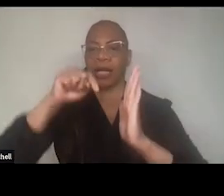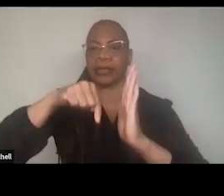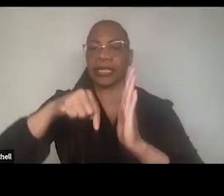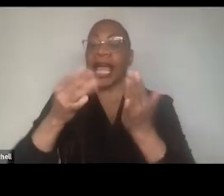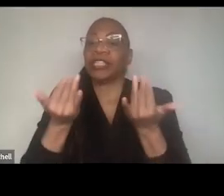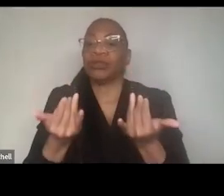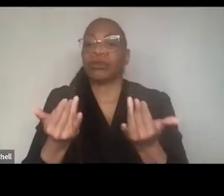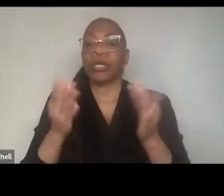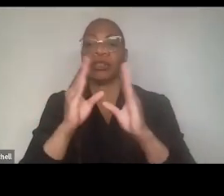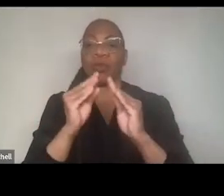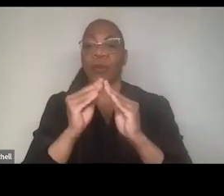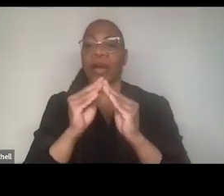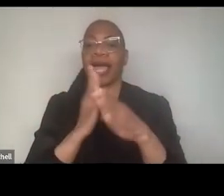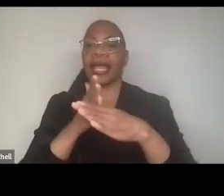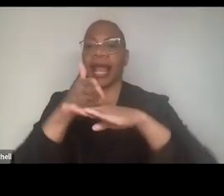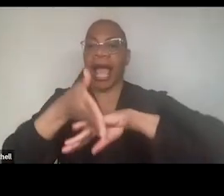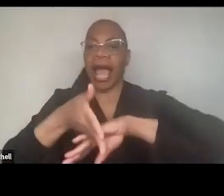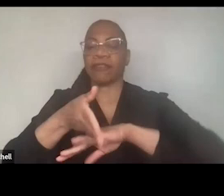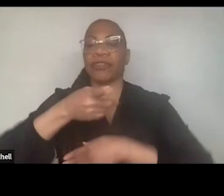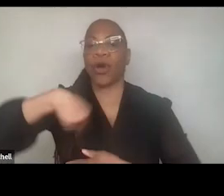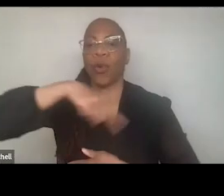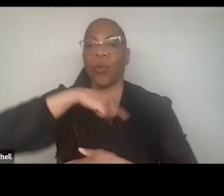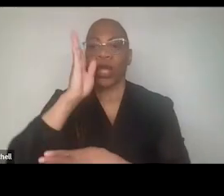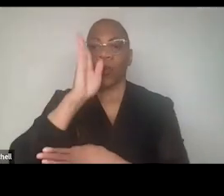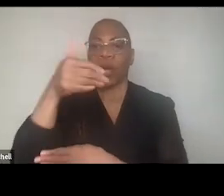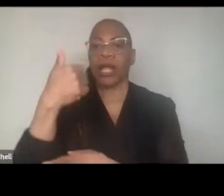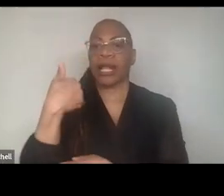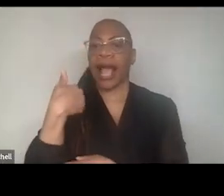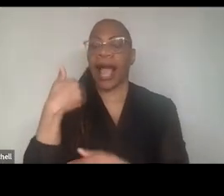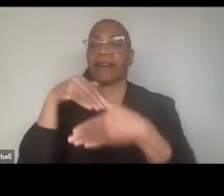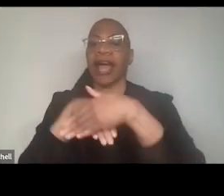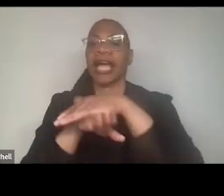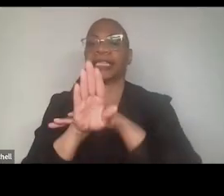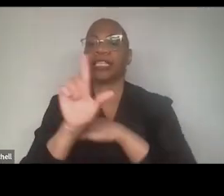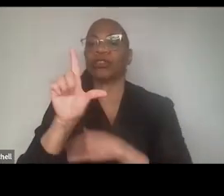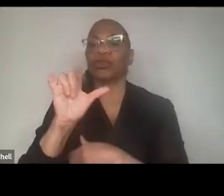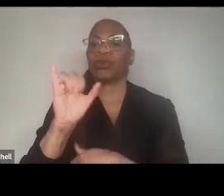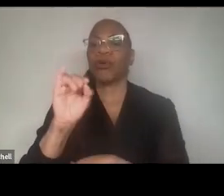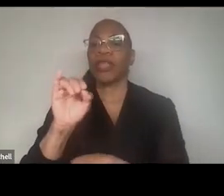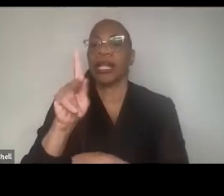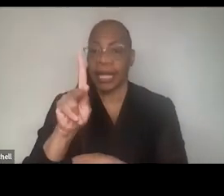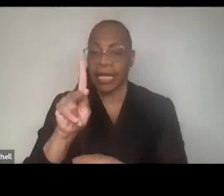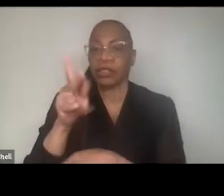Y después del seminario web, les daremos acceso a un enlace para que tengan acceso los materiales.